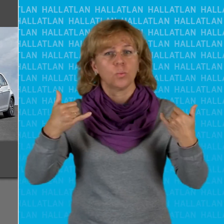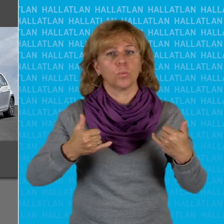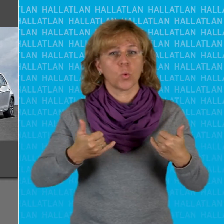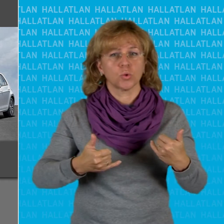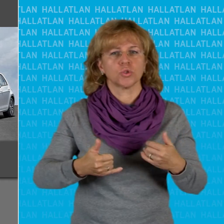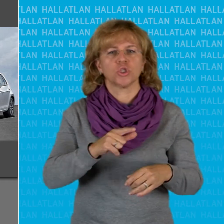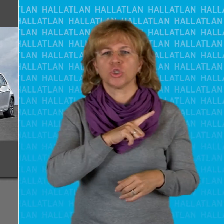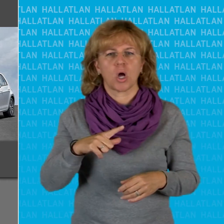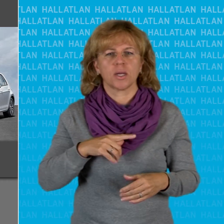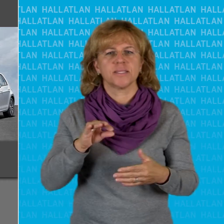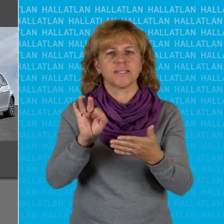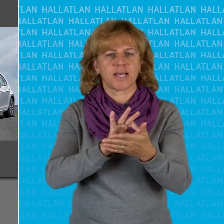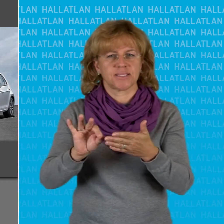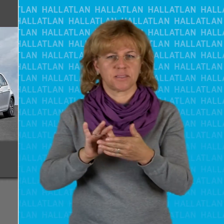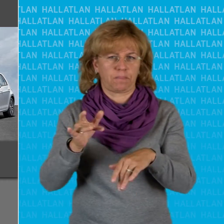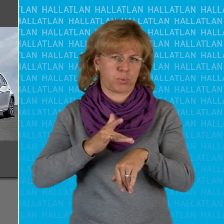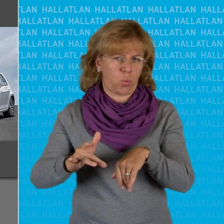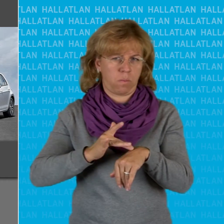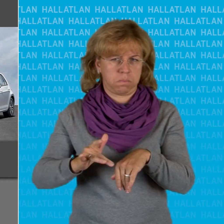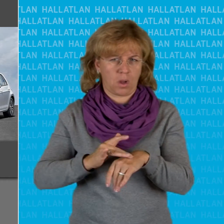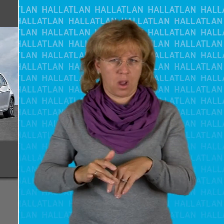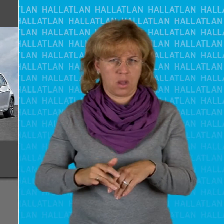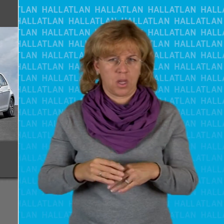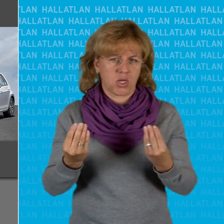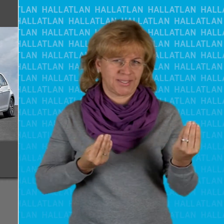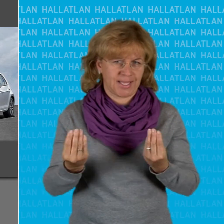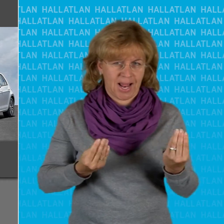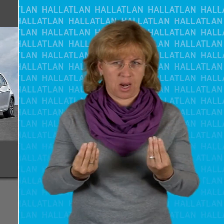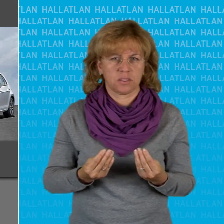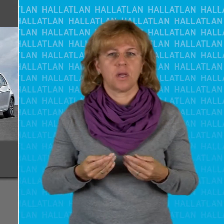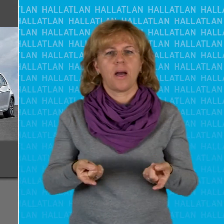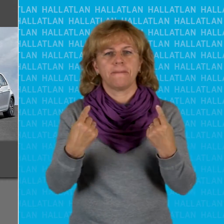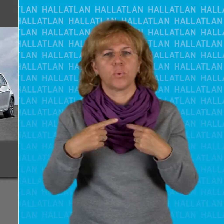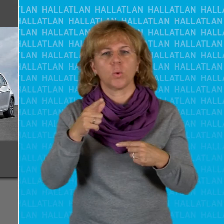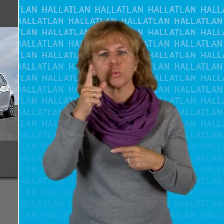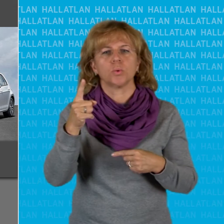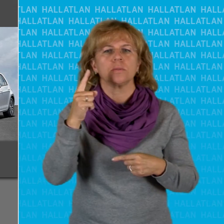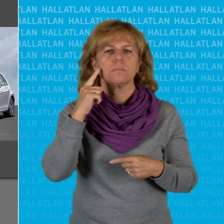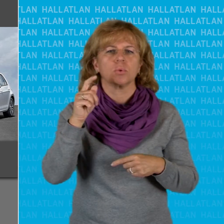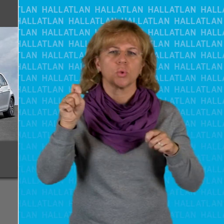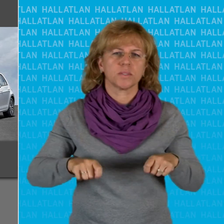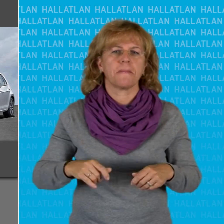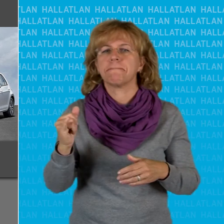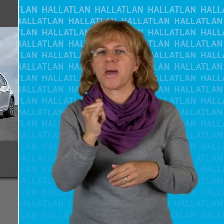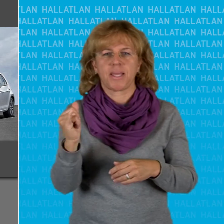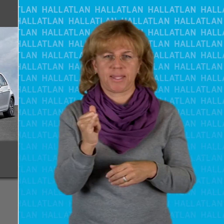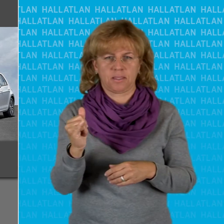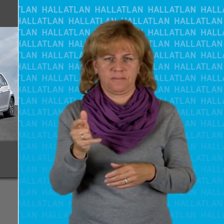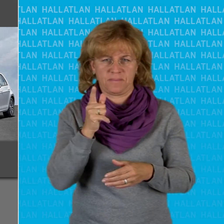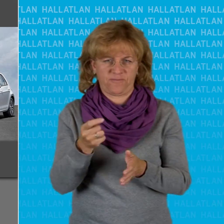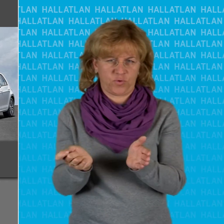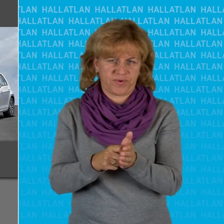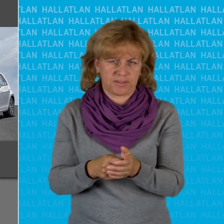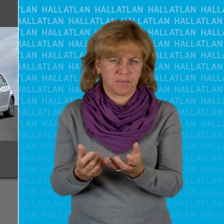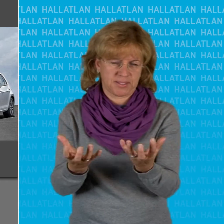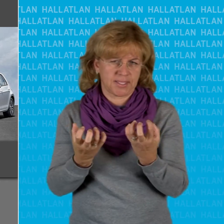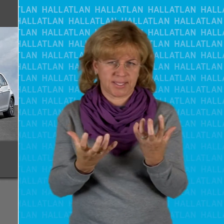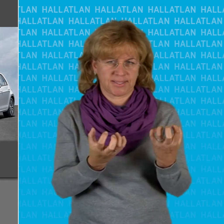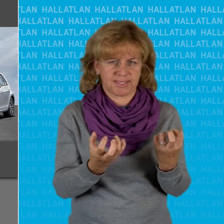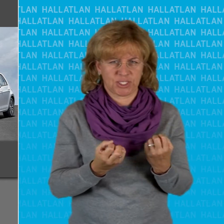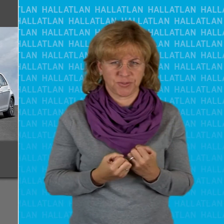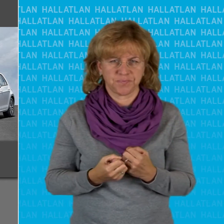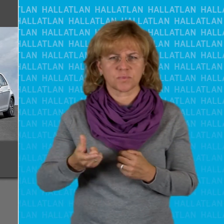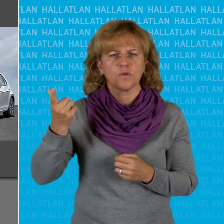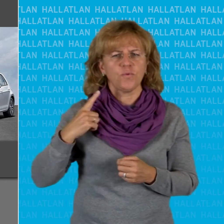ezért decemberig több modellt is letesztelnek, hogy ez alapján dönthessenek a későbbi beszerzésről.